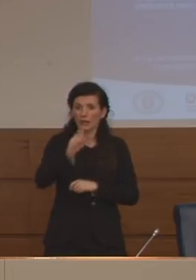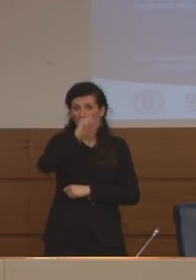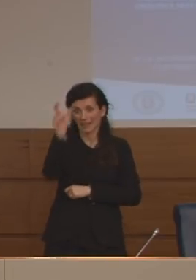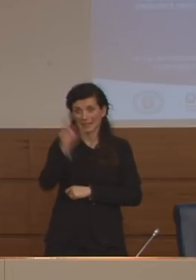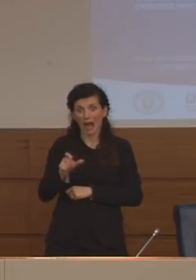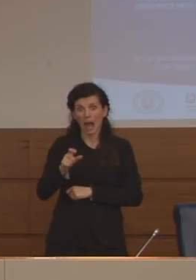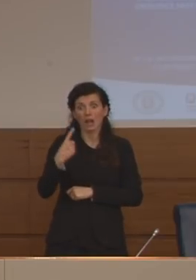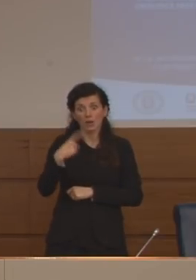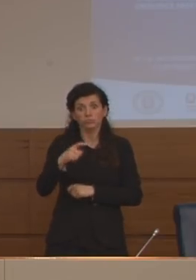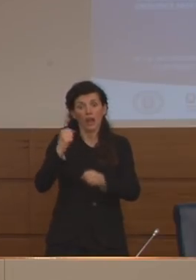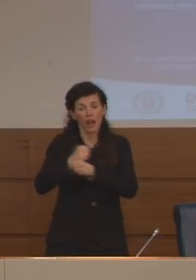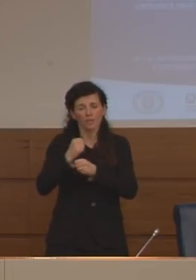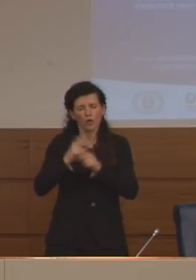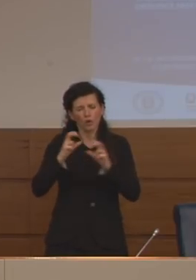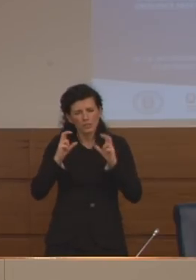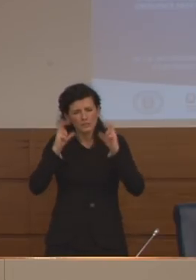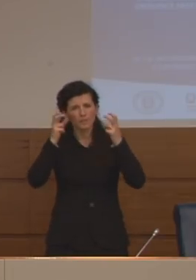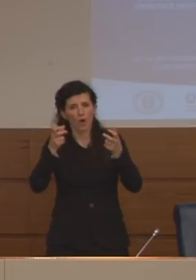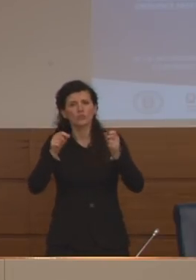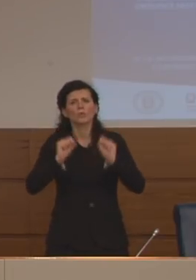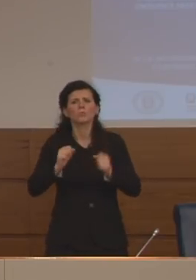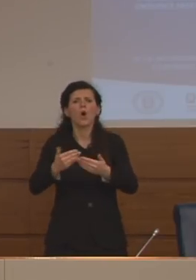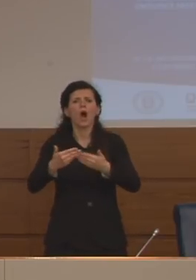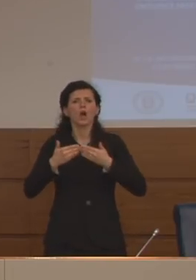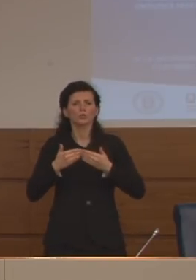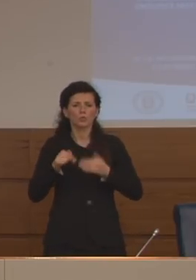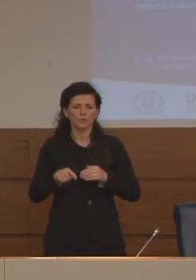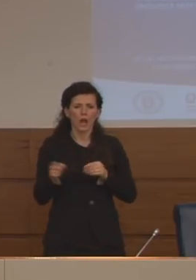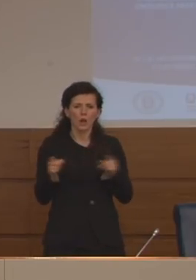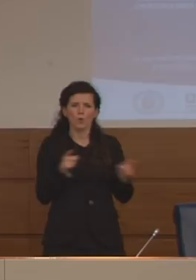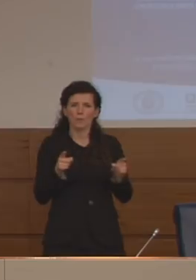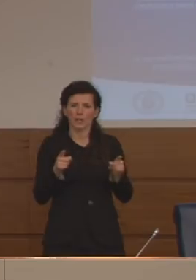aiutarci a superare un momento critico, perché poi il tema della disponibilità